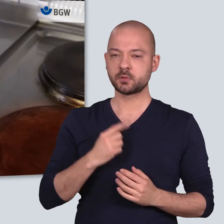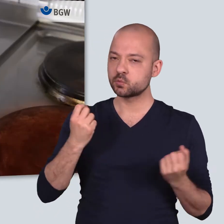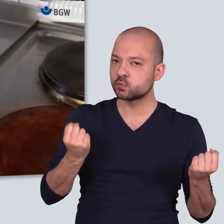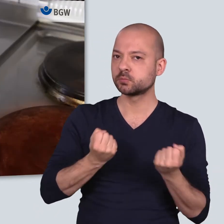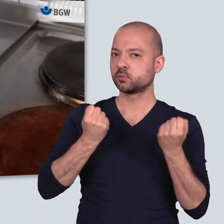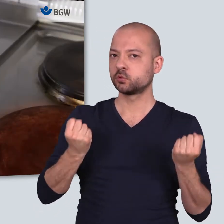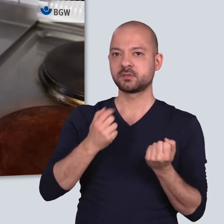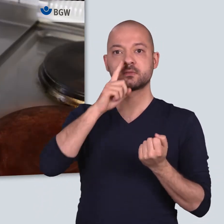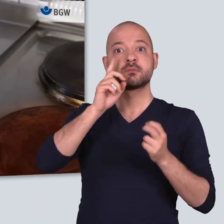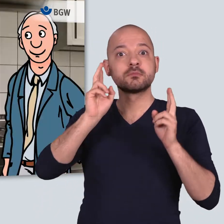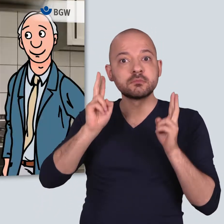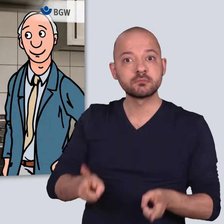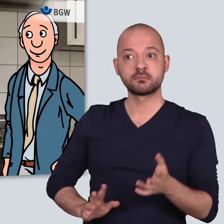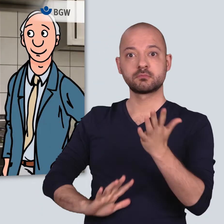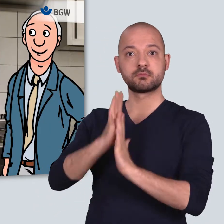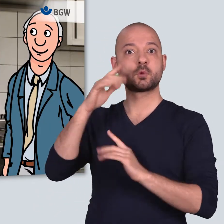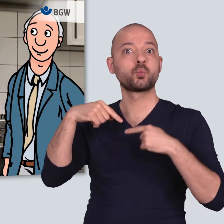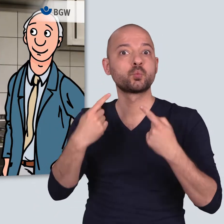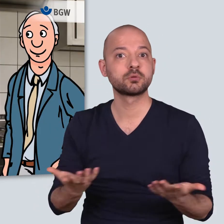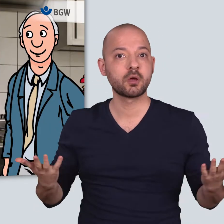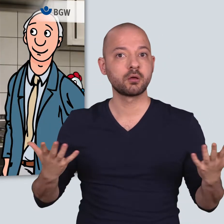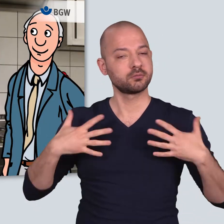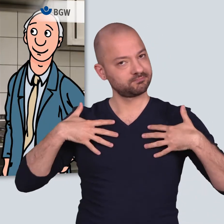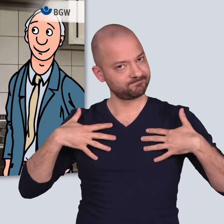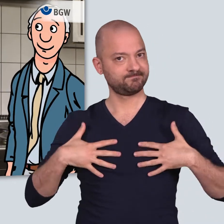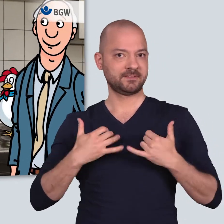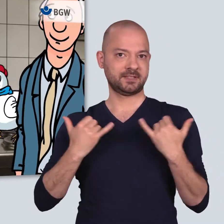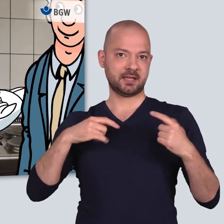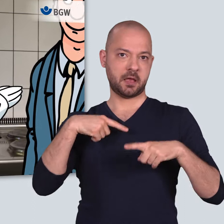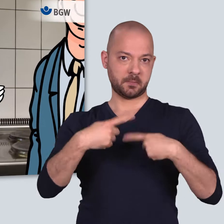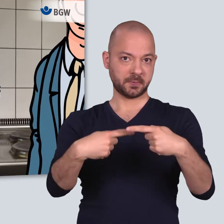In jeder Werkstatt wird geübt, wer was zu tun hat, falls es doch mal brennt.